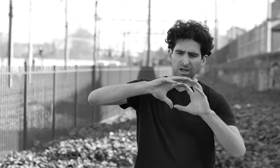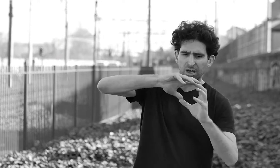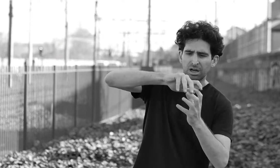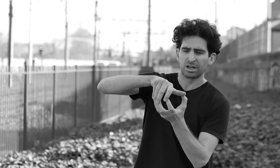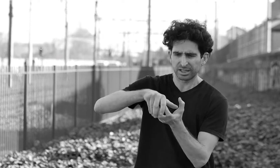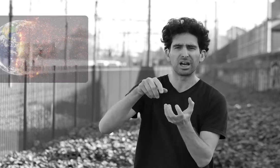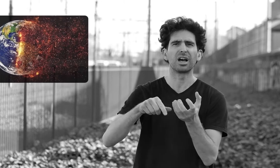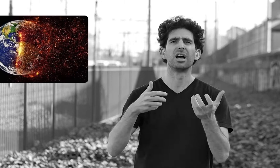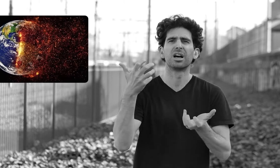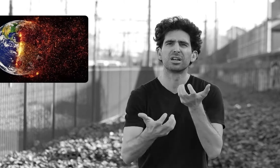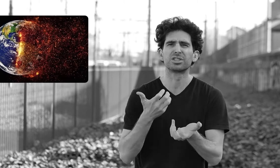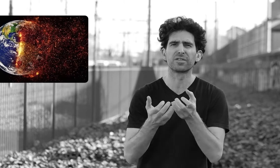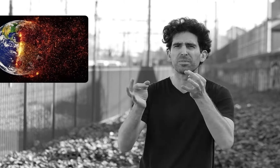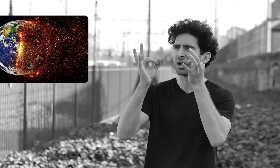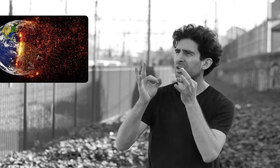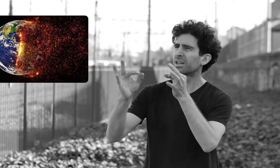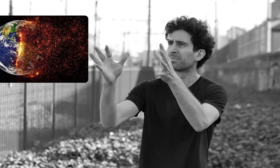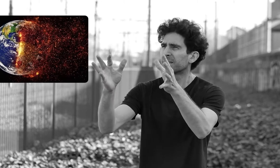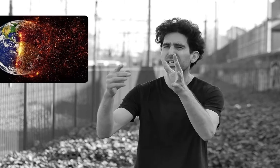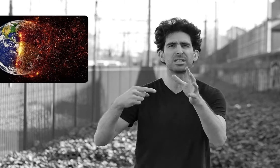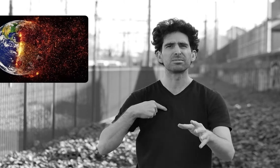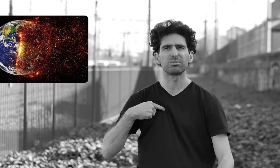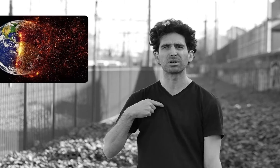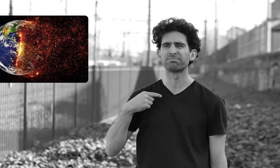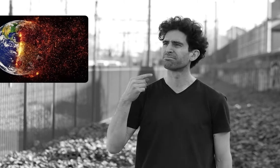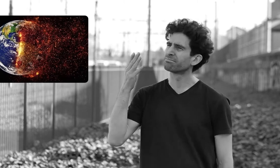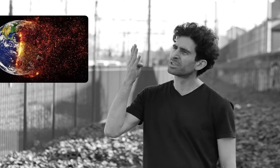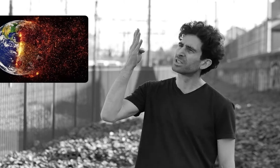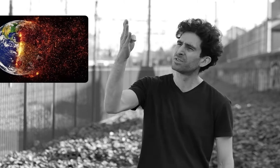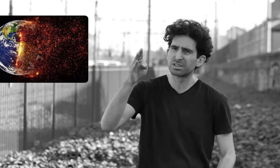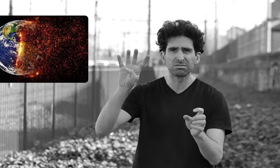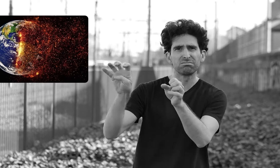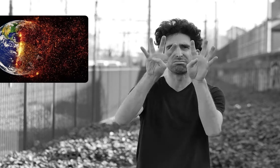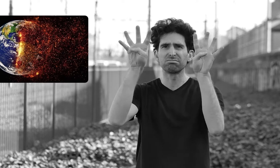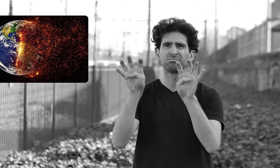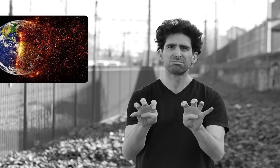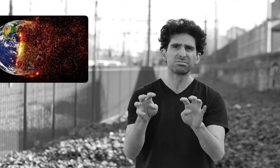Puis, le réchauffement climatique qui me fait interroger sur l'avenir...